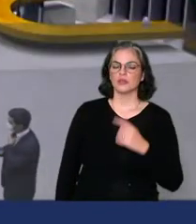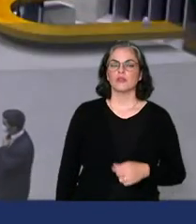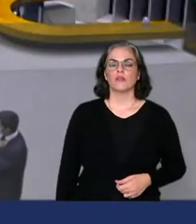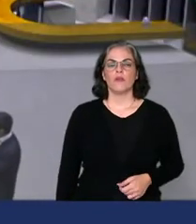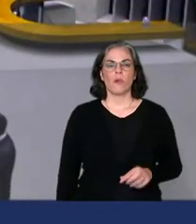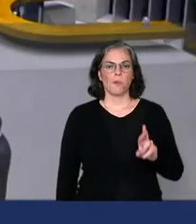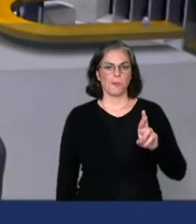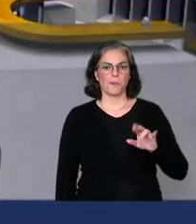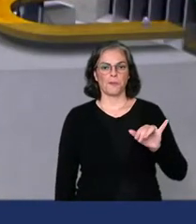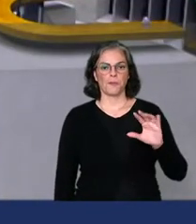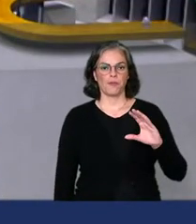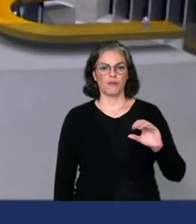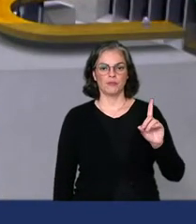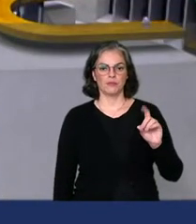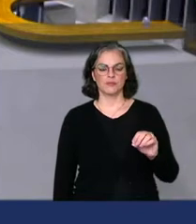PRESIDENTE, O GOVERNO TAMBÉM VAI CONTRA A RETIRADA DE PAUTA